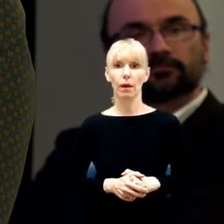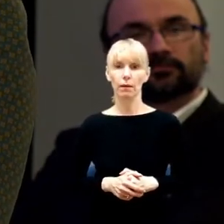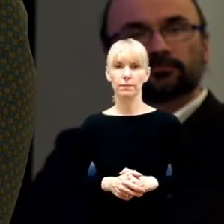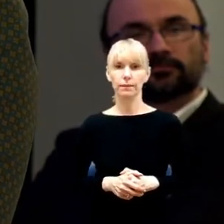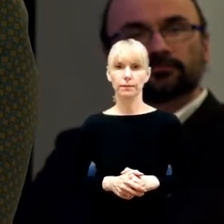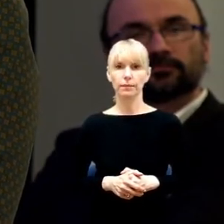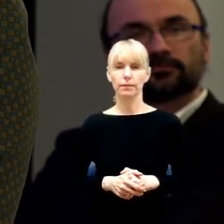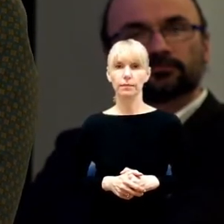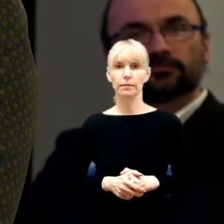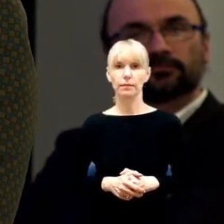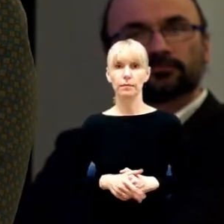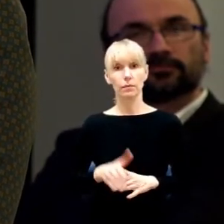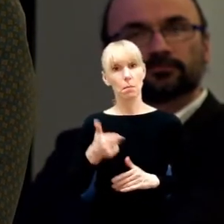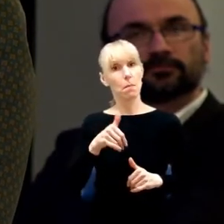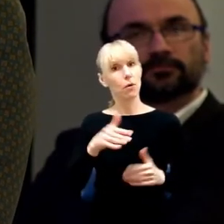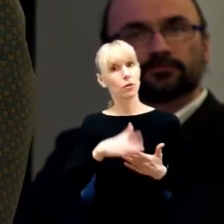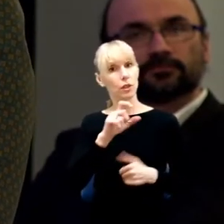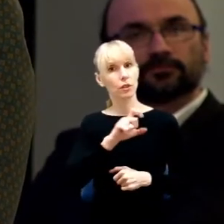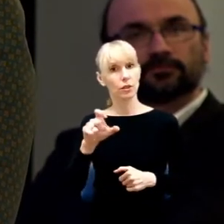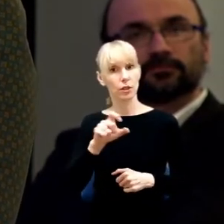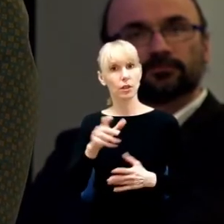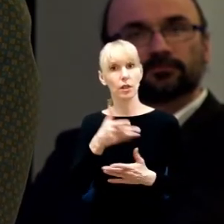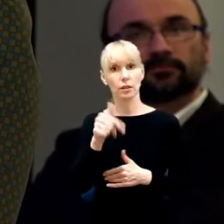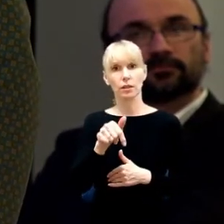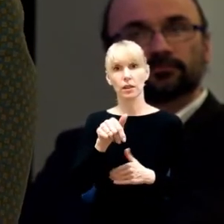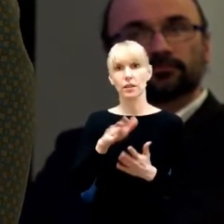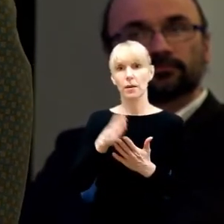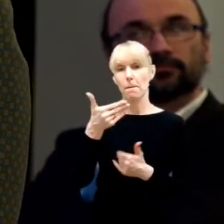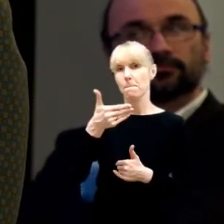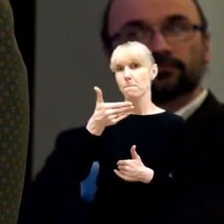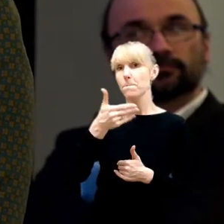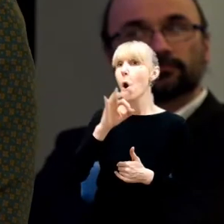Może czas po prostu na modułowe parkingi w miastach naszych,